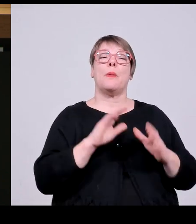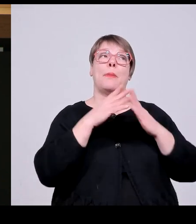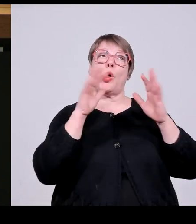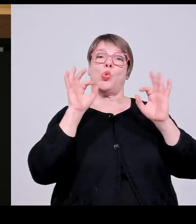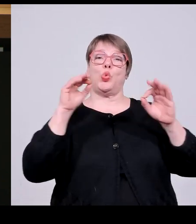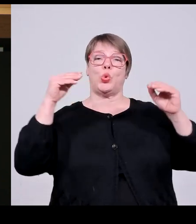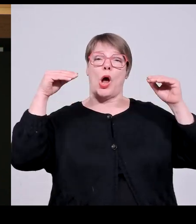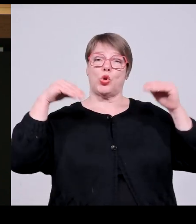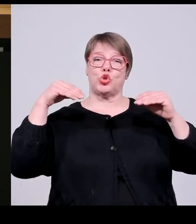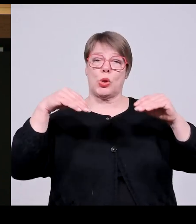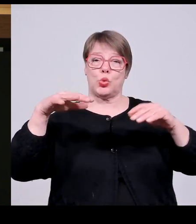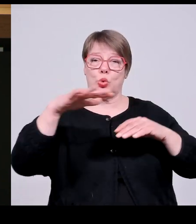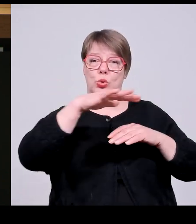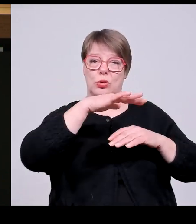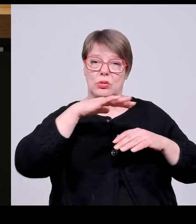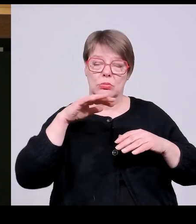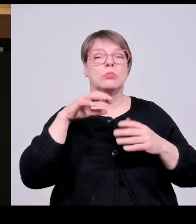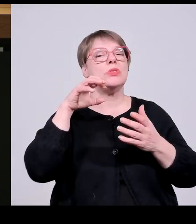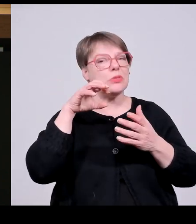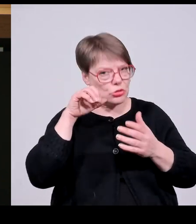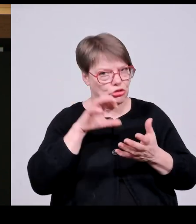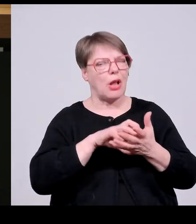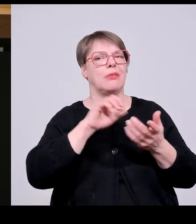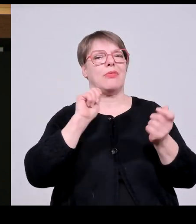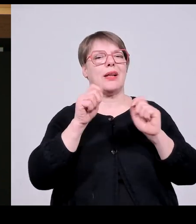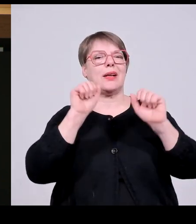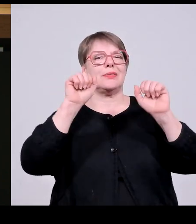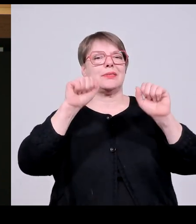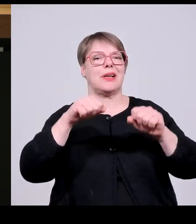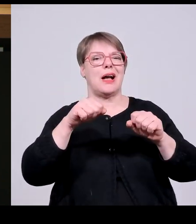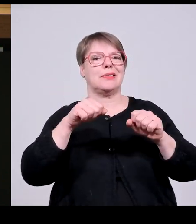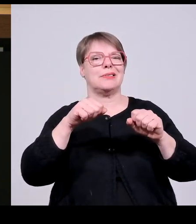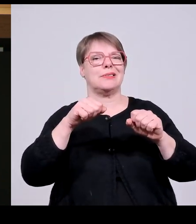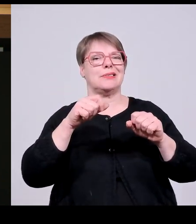Im November letzten Jahres haben wir uns mit dem Verband öffentlicher Bibliotheken die Deichmann Bibliothek